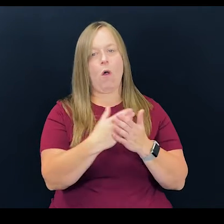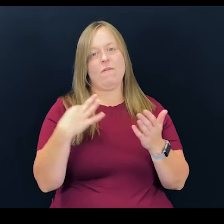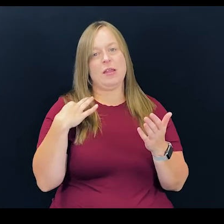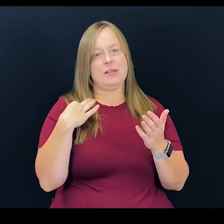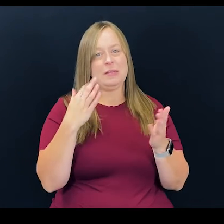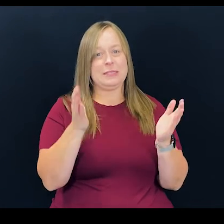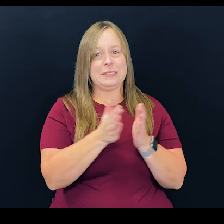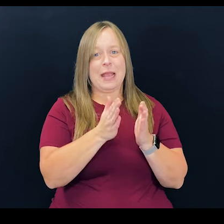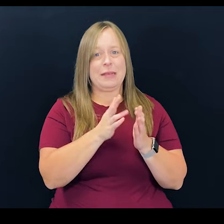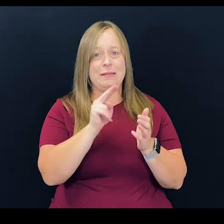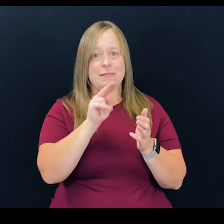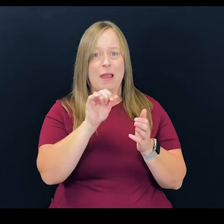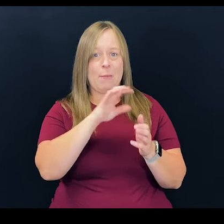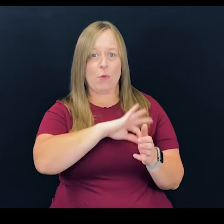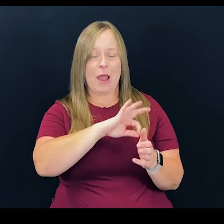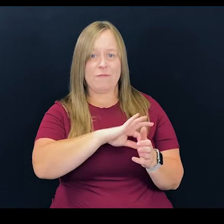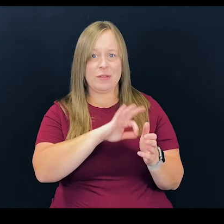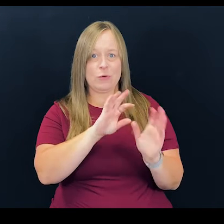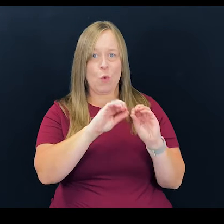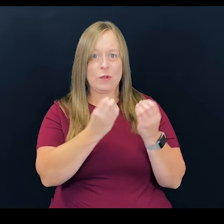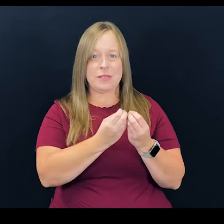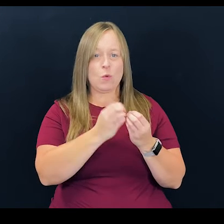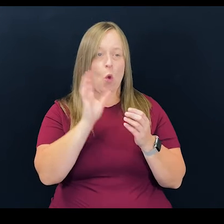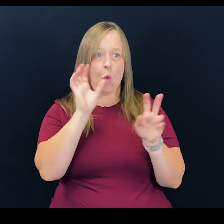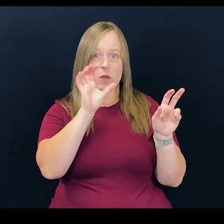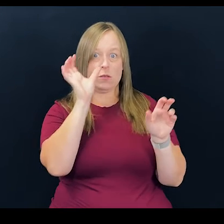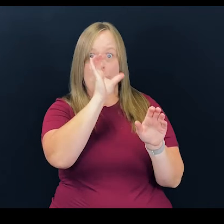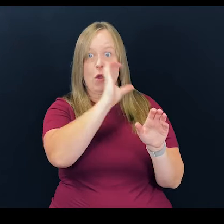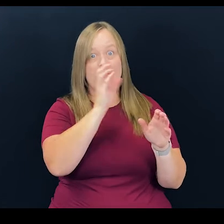Es una organización pequeñita sin fines de lucro y siempre estamos buscando ayuda.